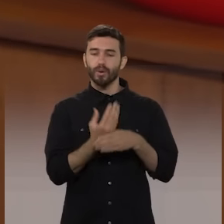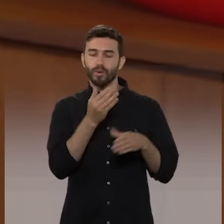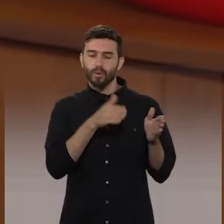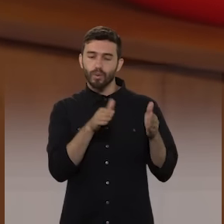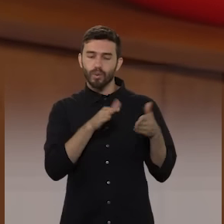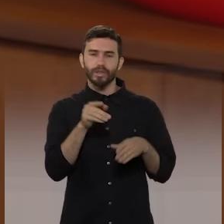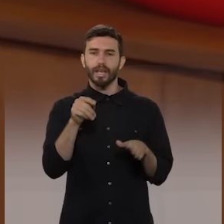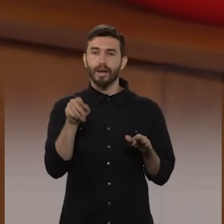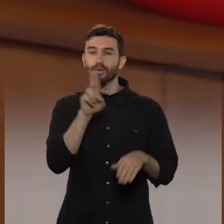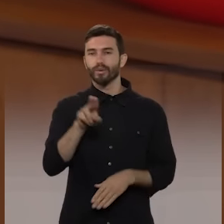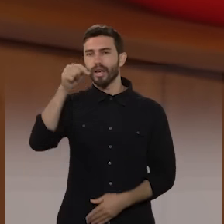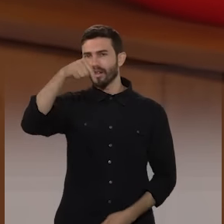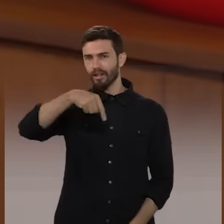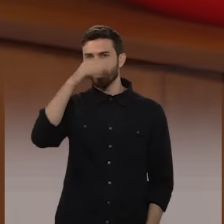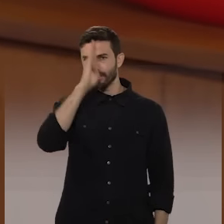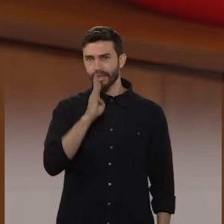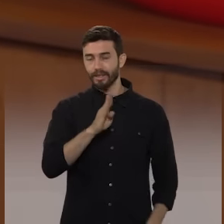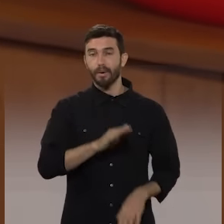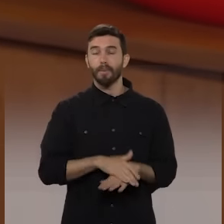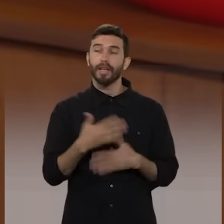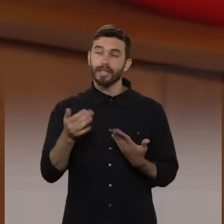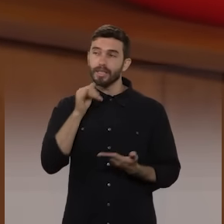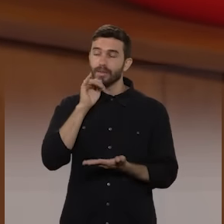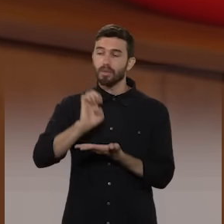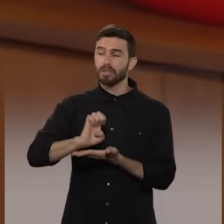Mas, a infraestrutura daquela região para exportação ela é bem favorável,